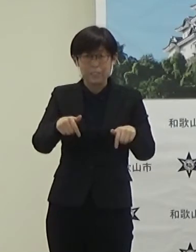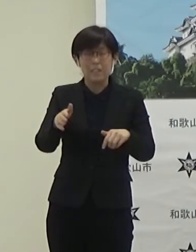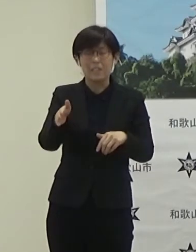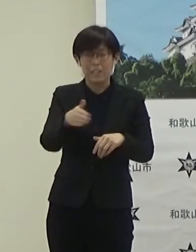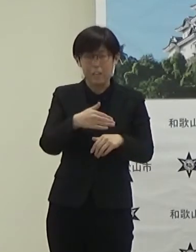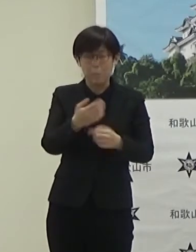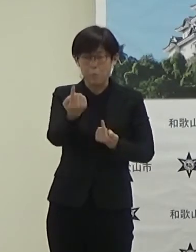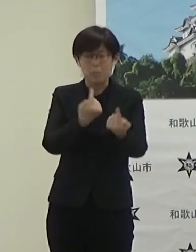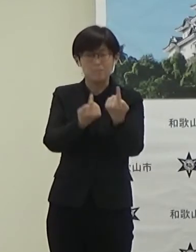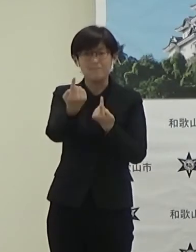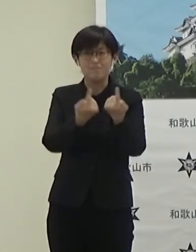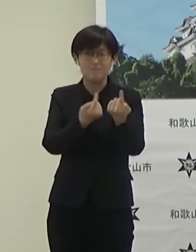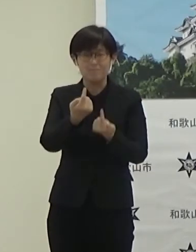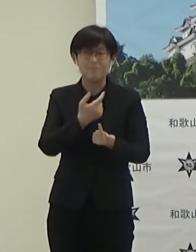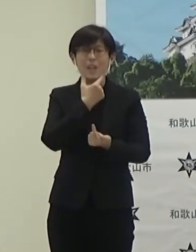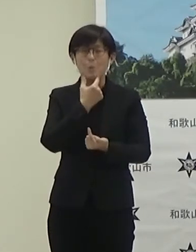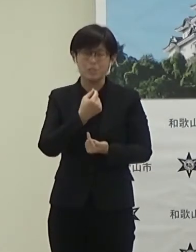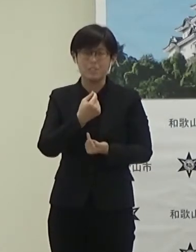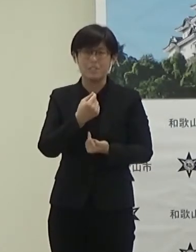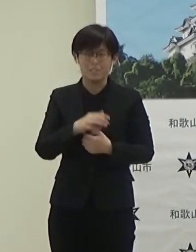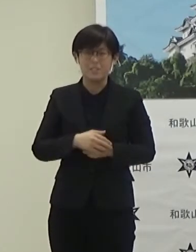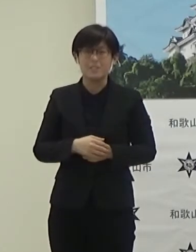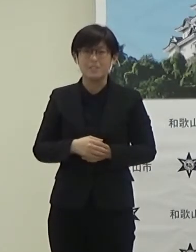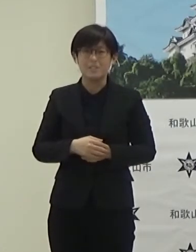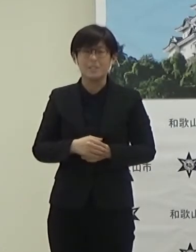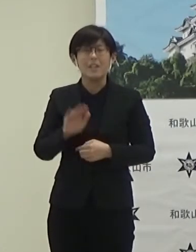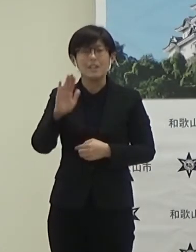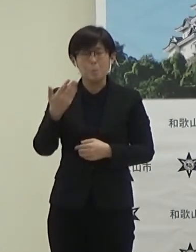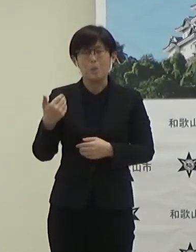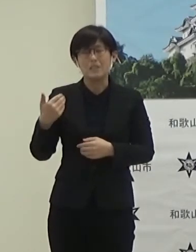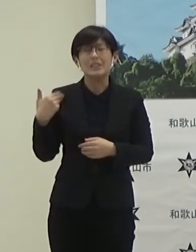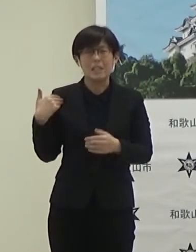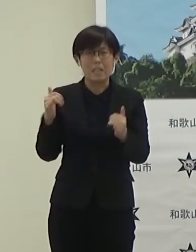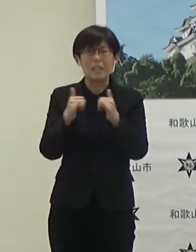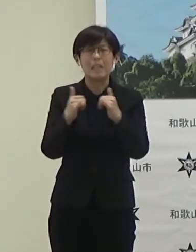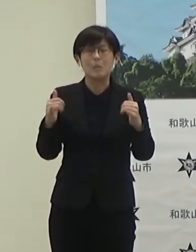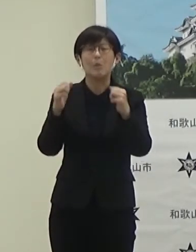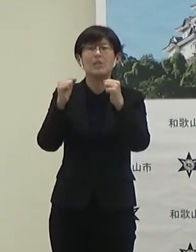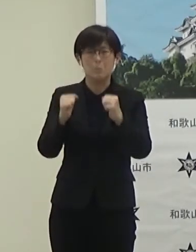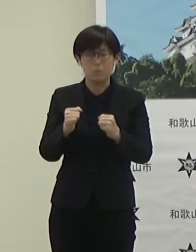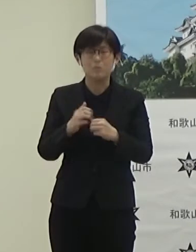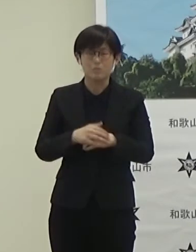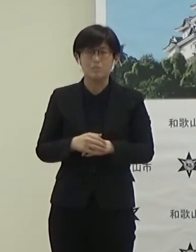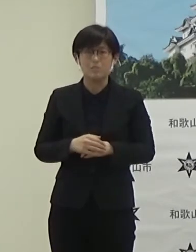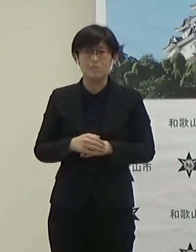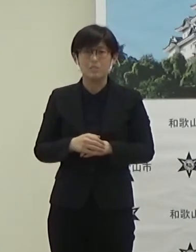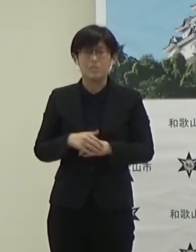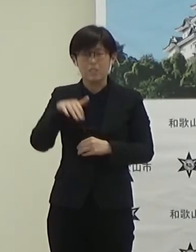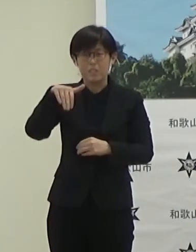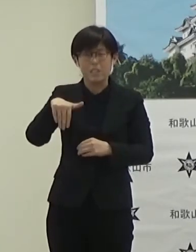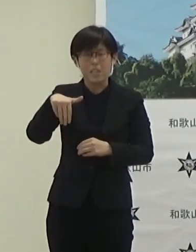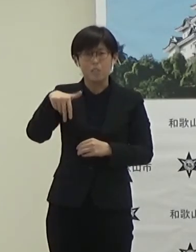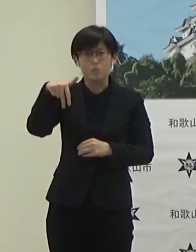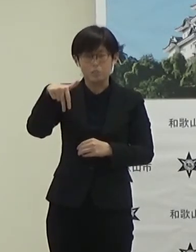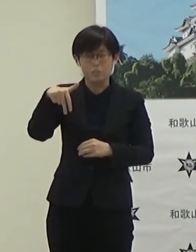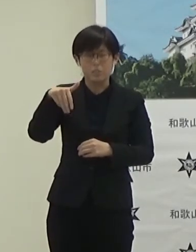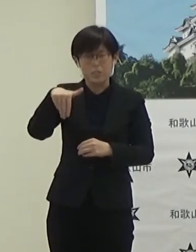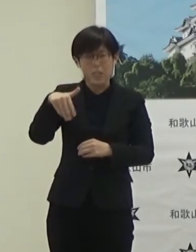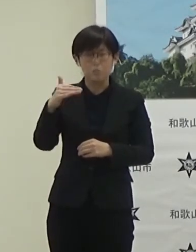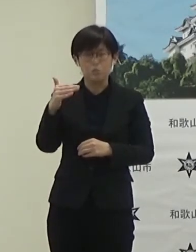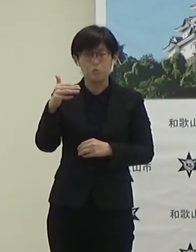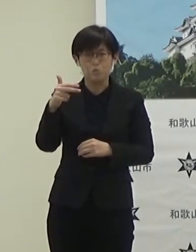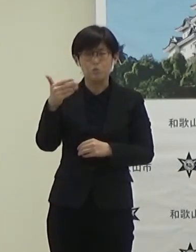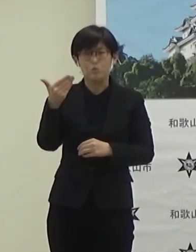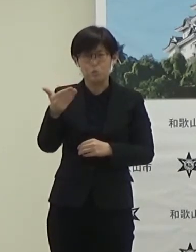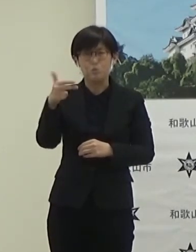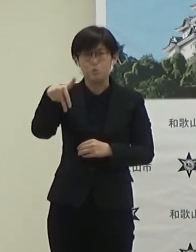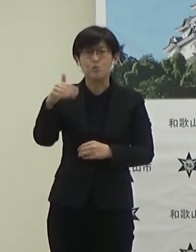知らない方もおられるので、これNEXCO西日本さんにお願いして